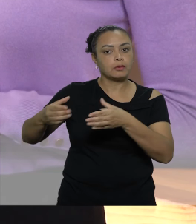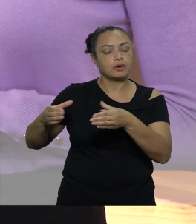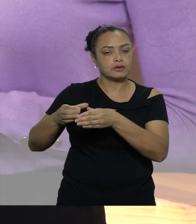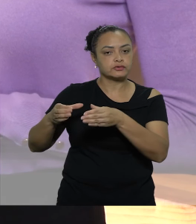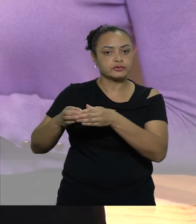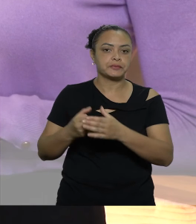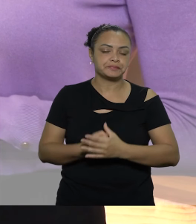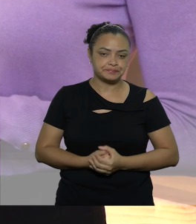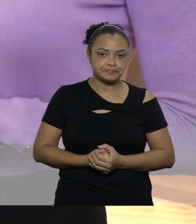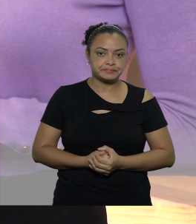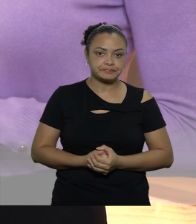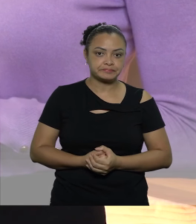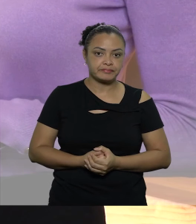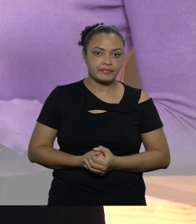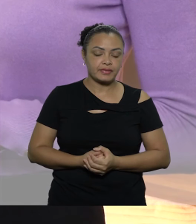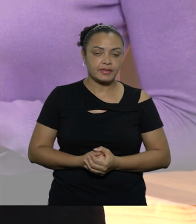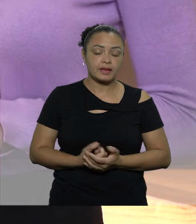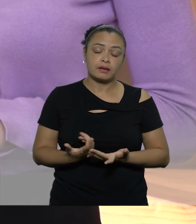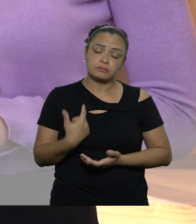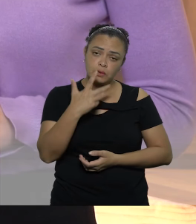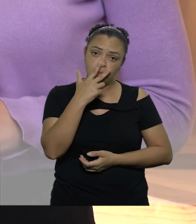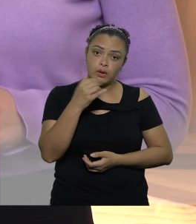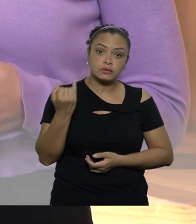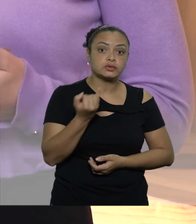Rafa, e eu acho válido levantar um ponto aqui.